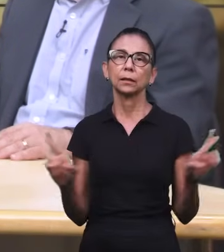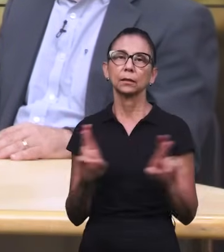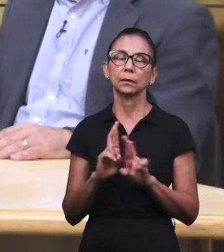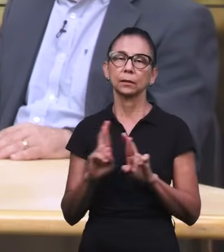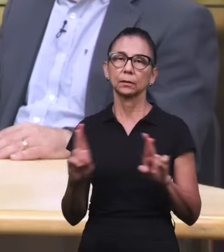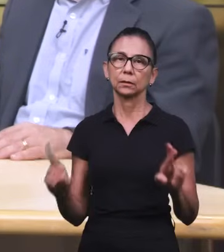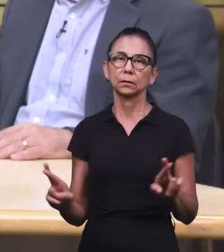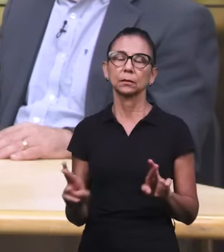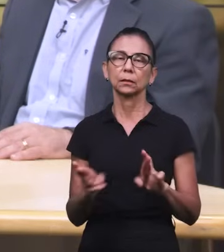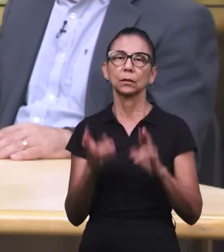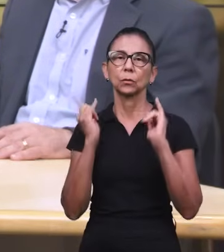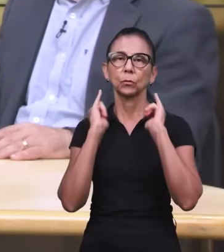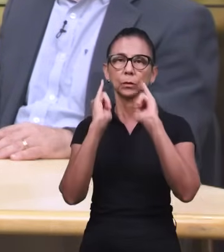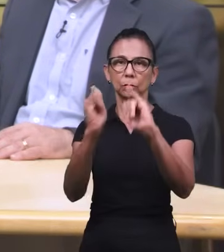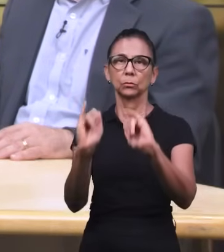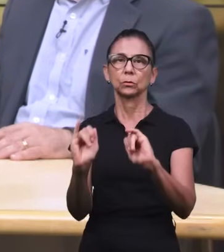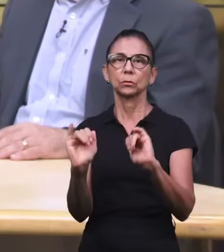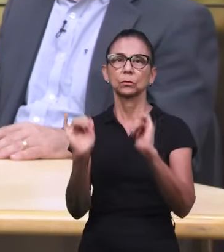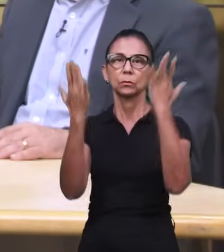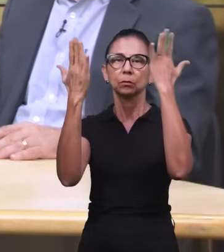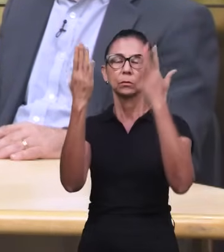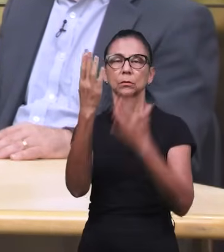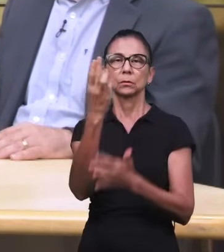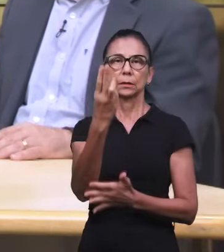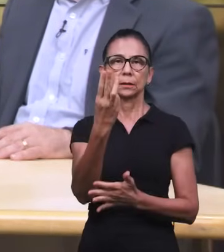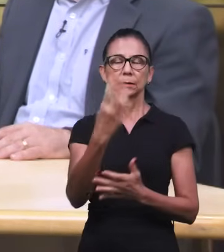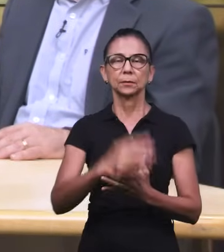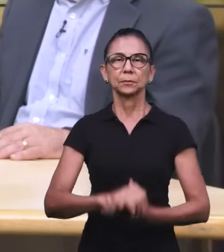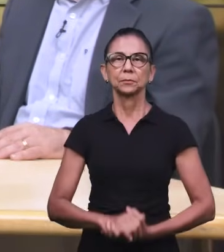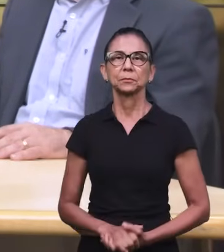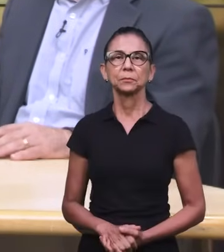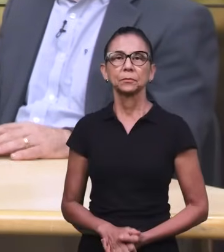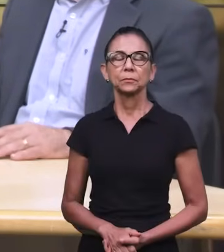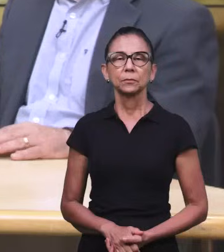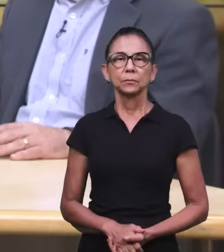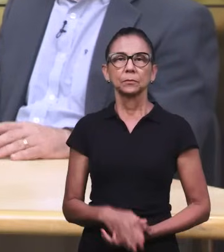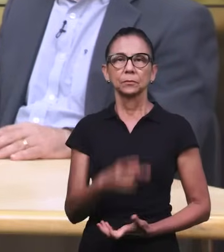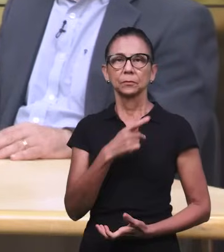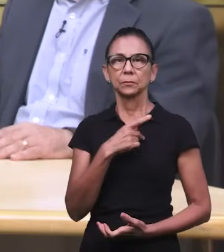no Trombetas e festas três eu vou então passar a palavra ao Pastor Alexandre Brasil para ele dar